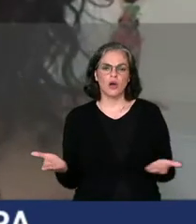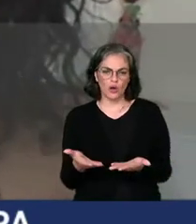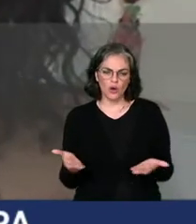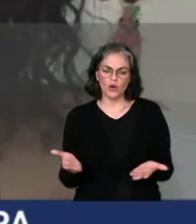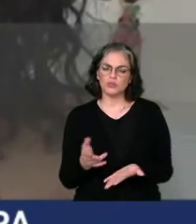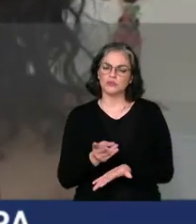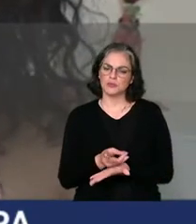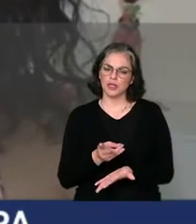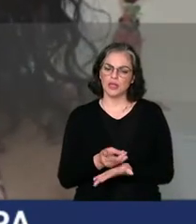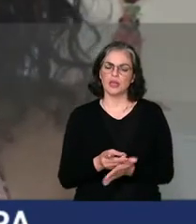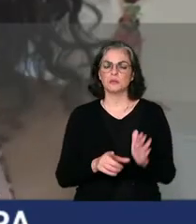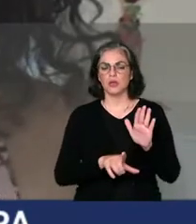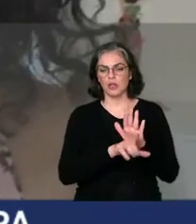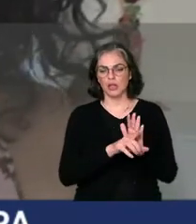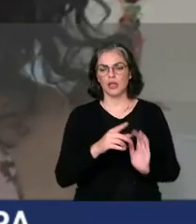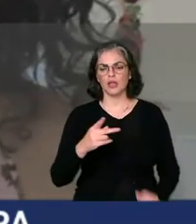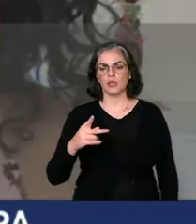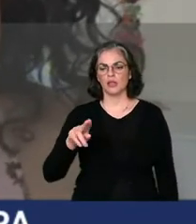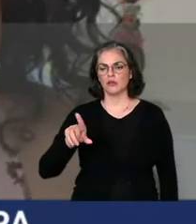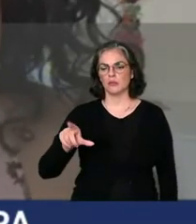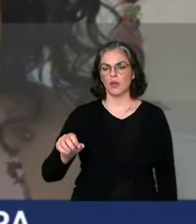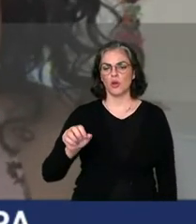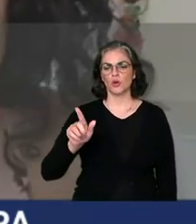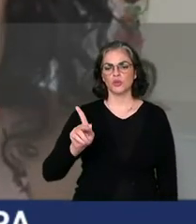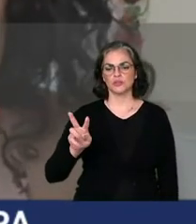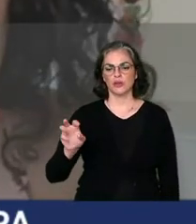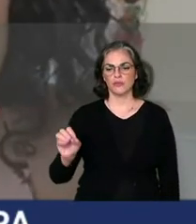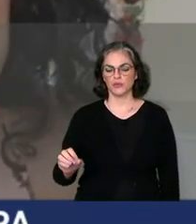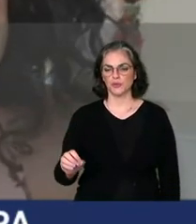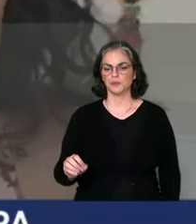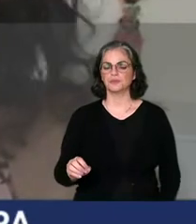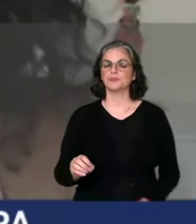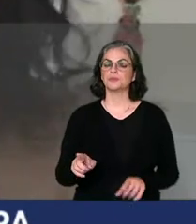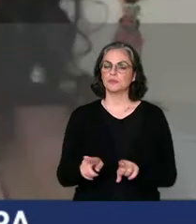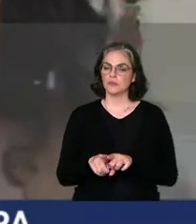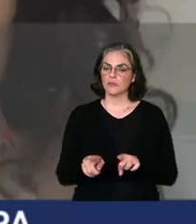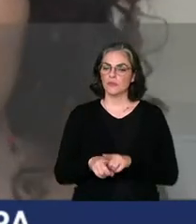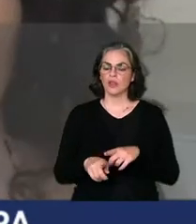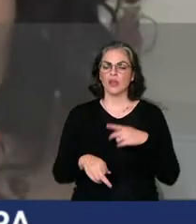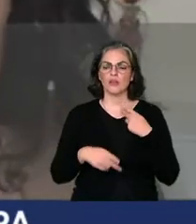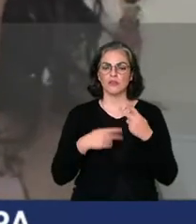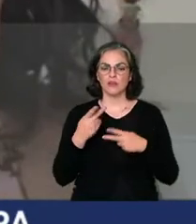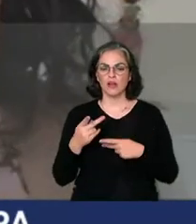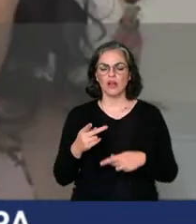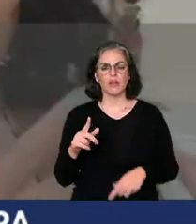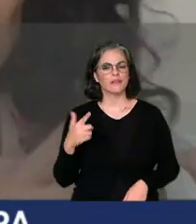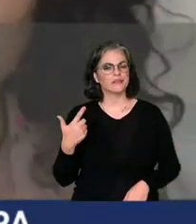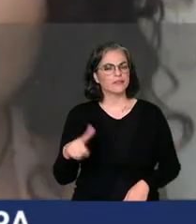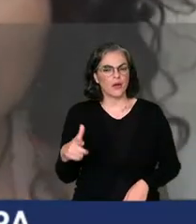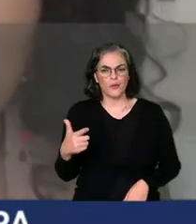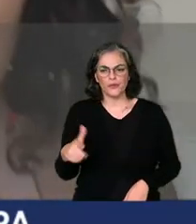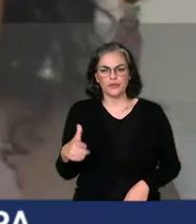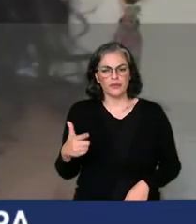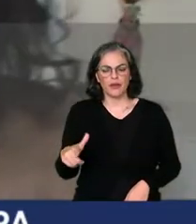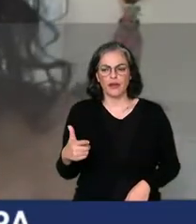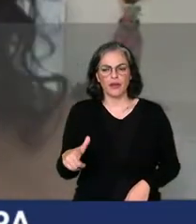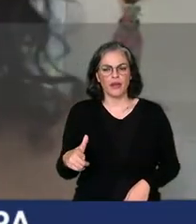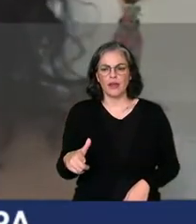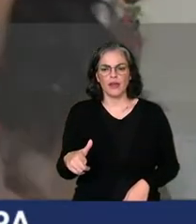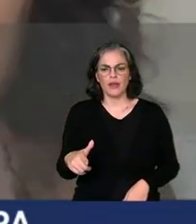IMPORTANTÍSSIMO QUE SE POSSA HOJE AINDA... A LEI PAULO GUSTAVO E QUERO DESTACAR QUE NÃO EXISTE ESSA OPOSIÇÃO ENTRE A CULTURA, A SAÚDE, A